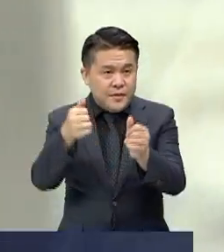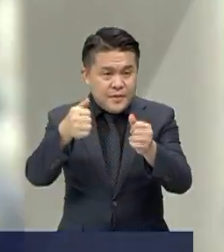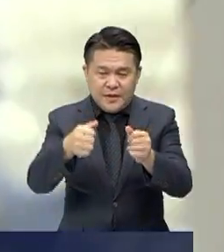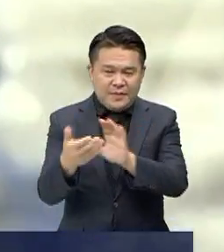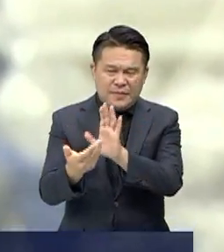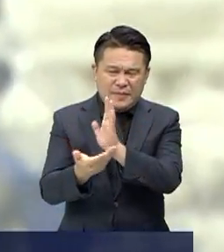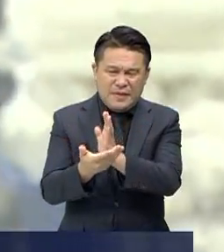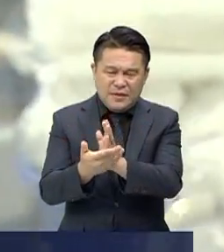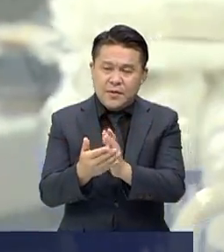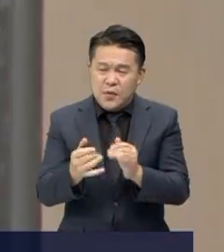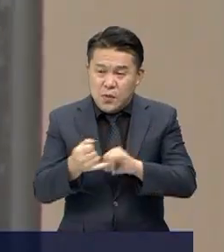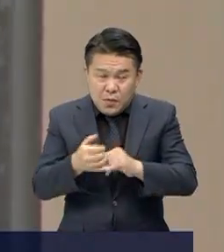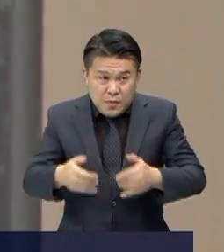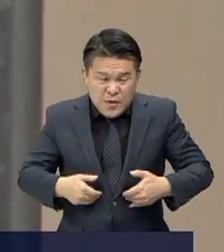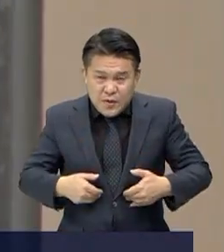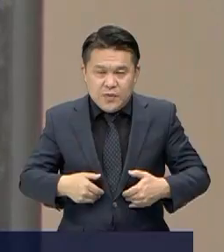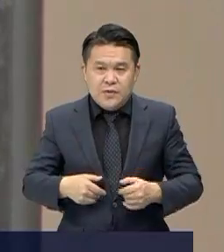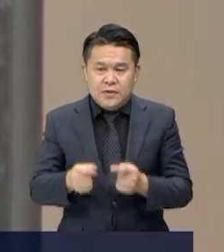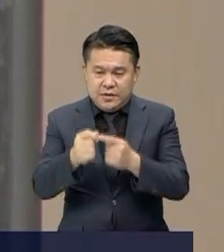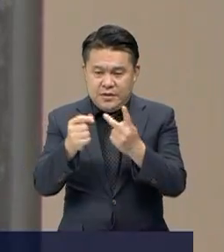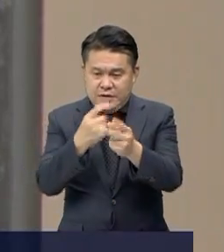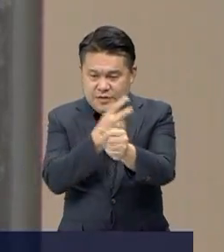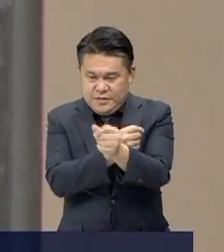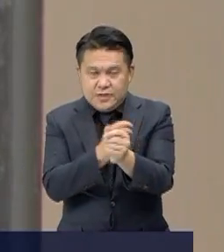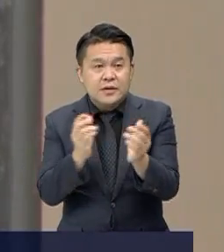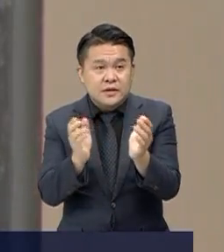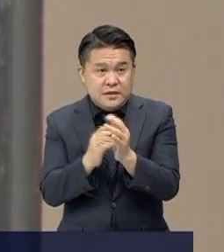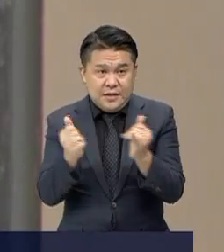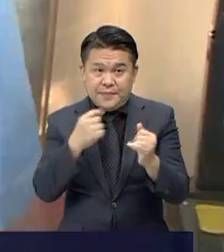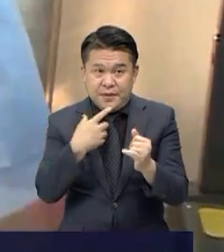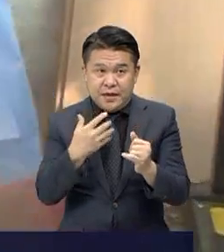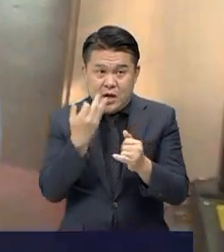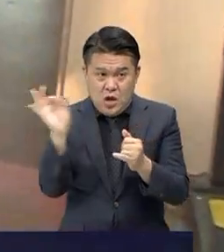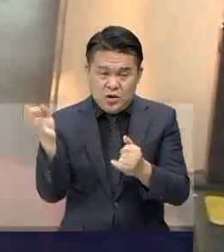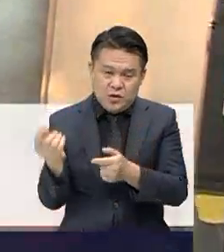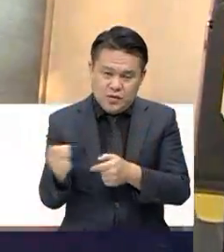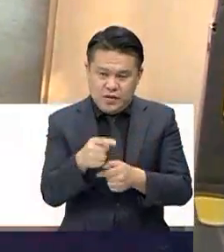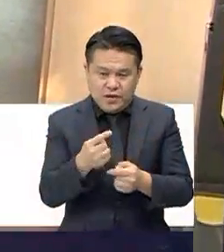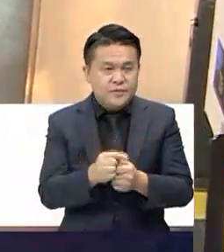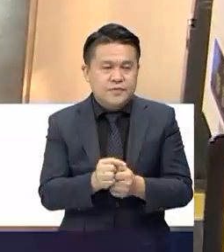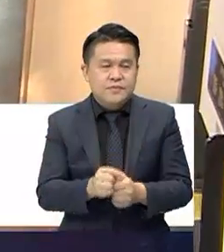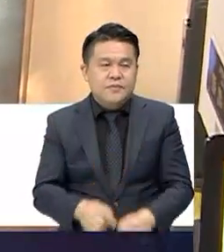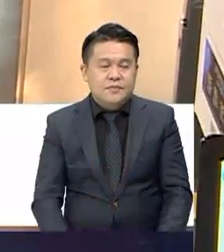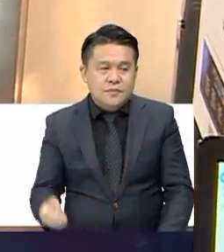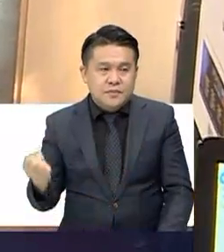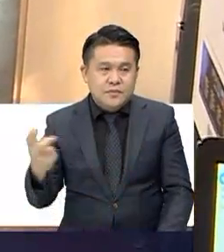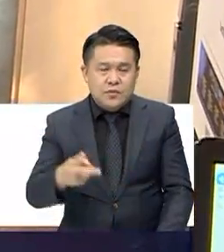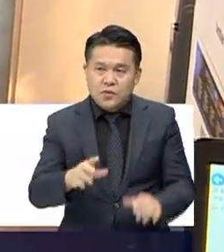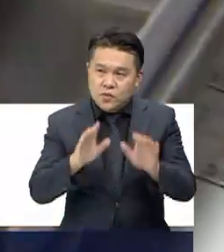경우 접종 완료자에 한해 시행하기로 했습니다. 오늘 기준 백신 접종 완료율은 인구 대비